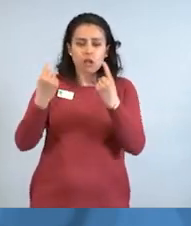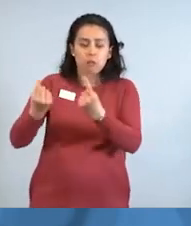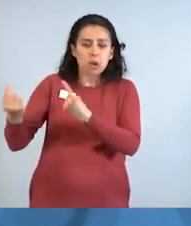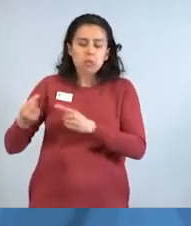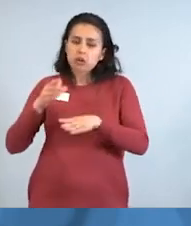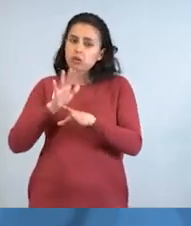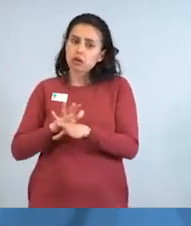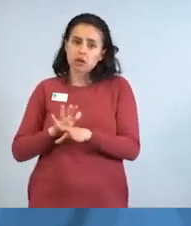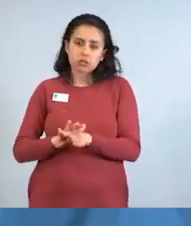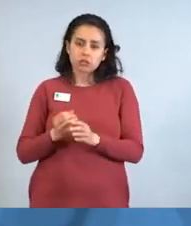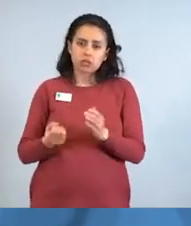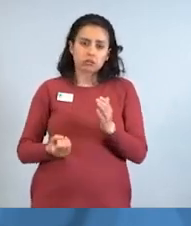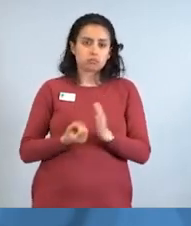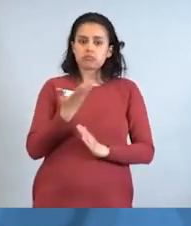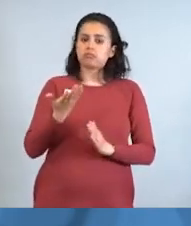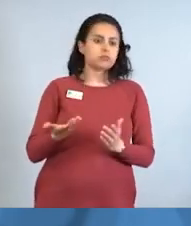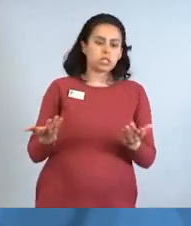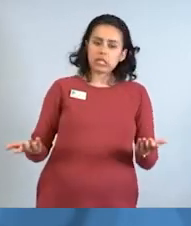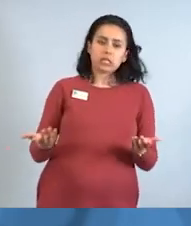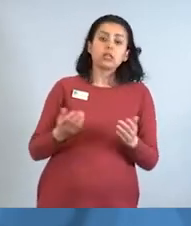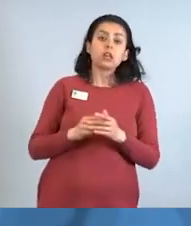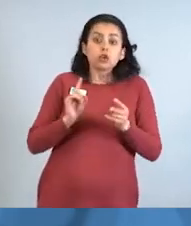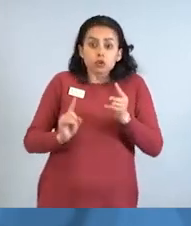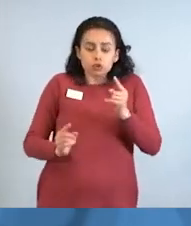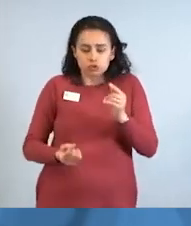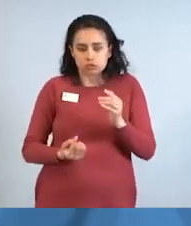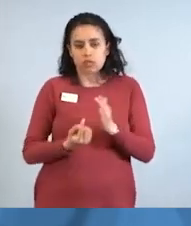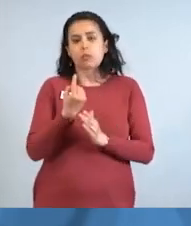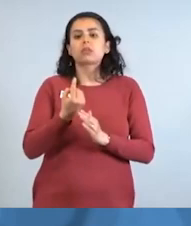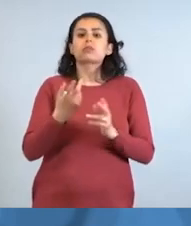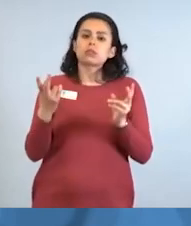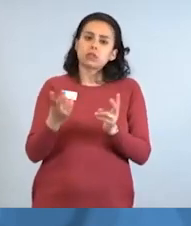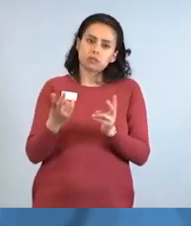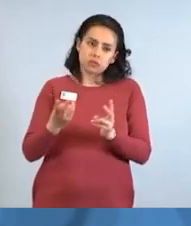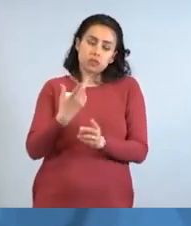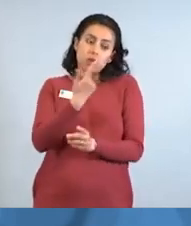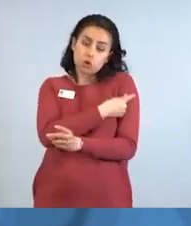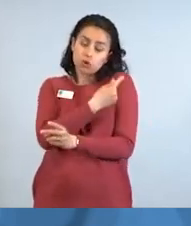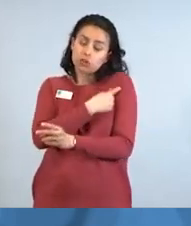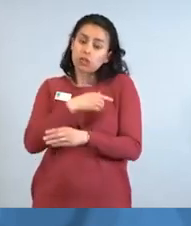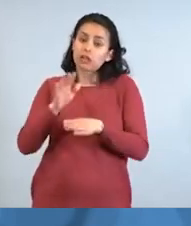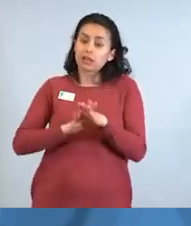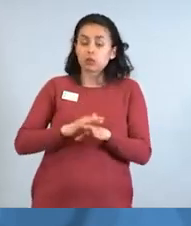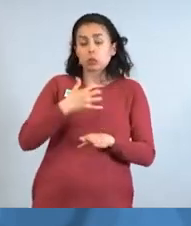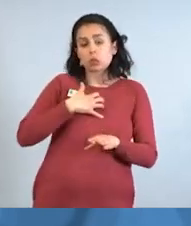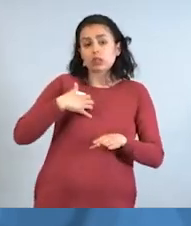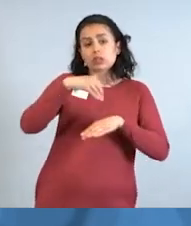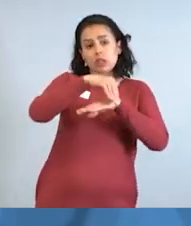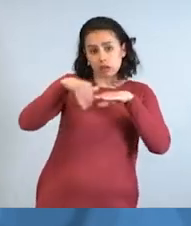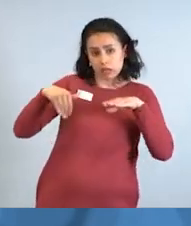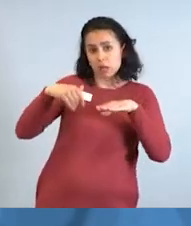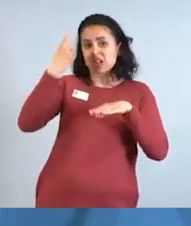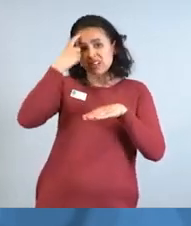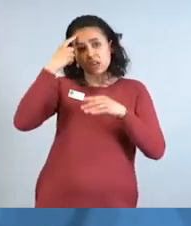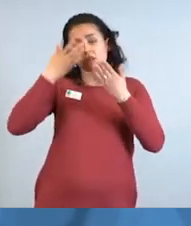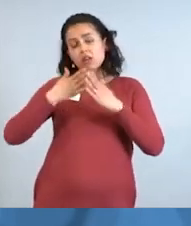tai jos tulee, niiden rokotteiden käyttöä pyritään rajaamaan sillä tavalla, että niitä tulisi mahdollisimman vähän.